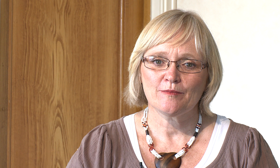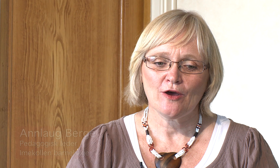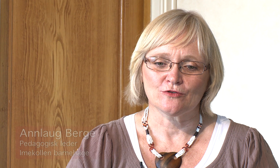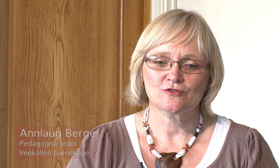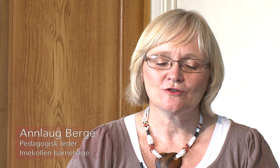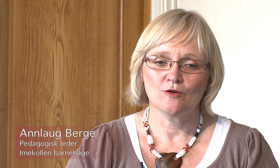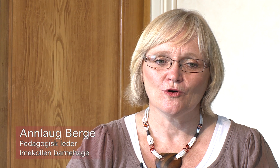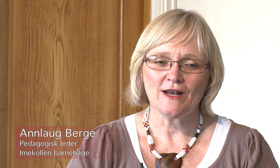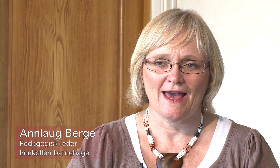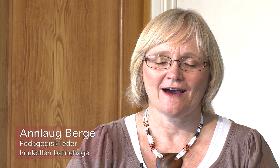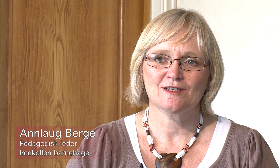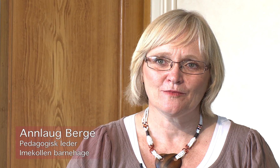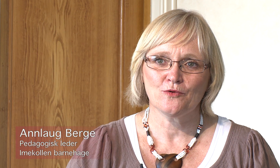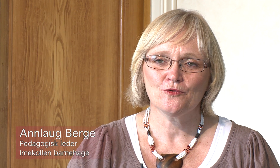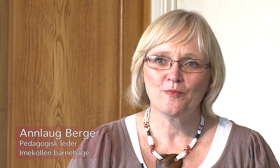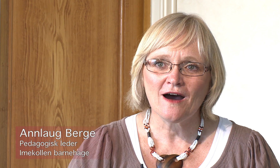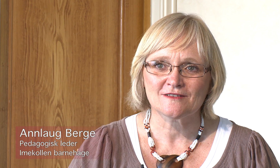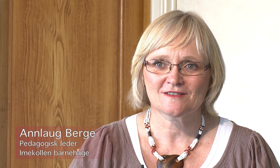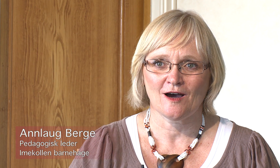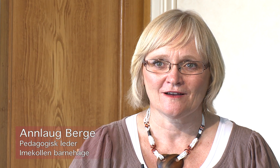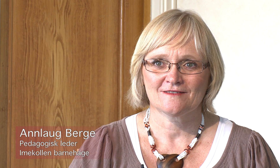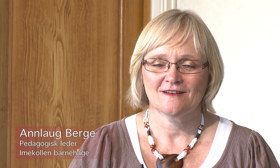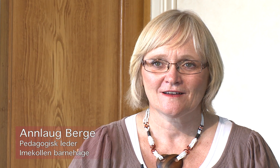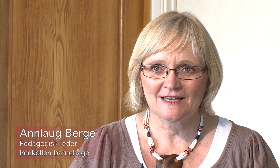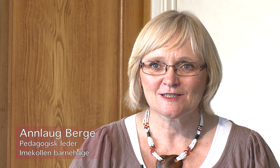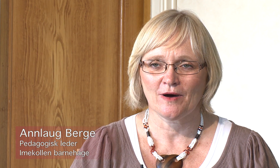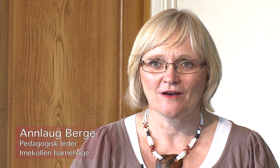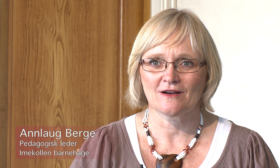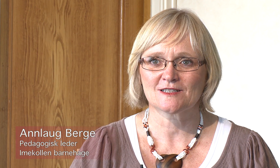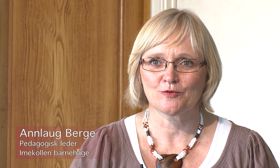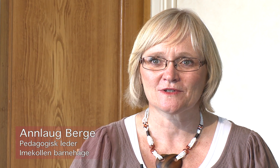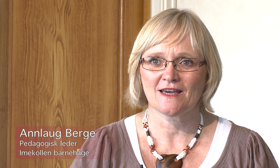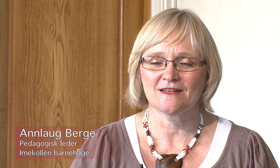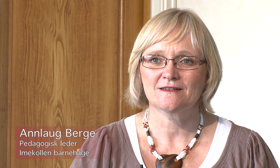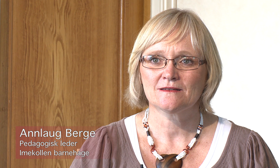Vårt ønske og mål er at også resten av barnehagen skal bruke tegn,